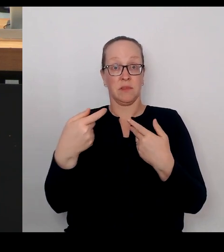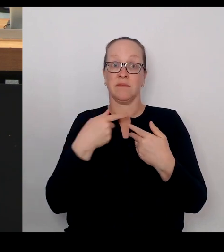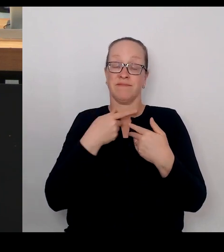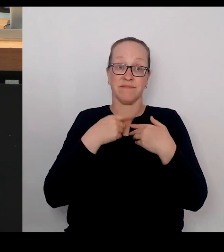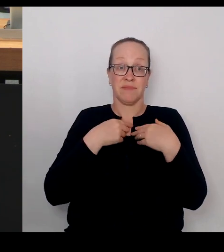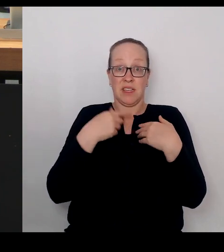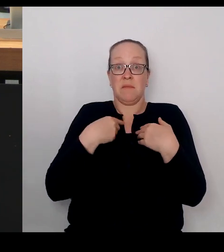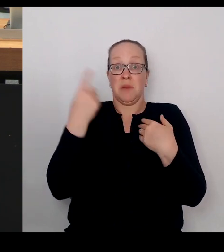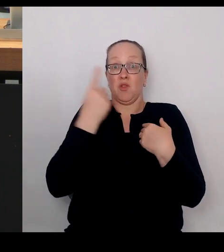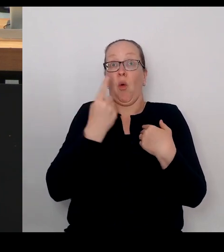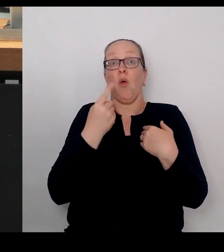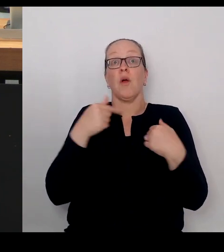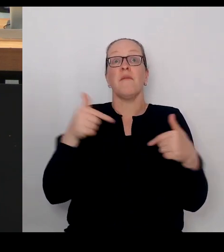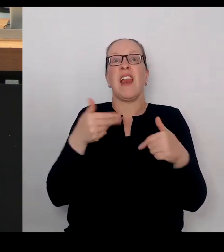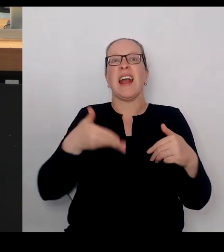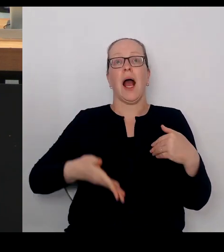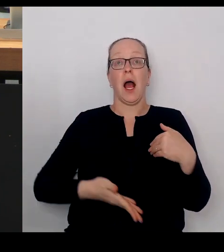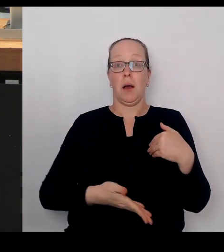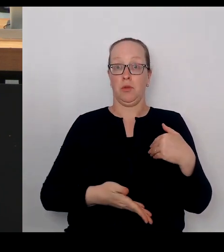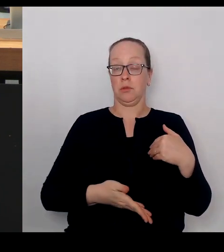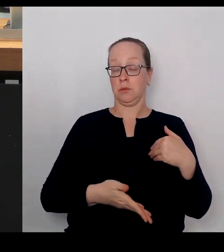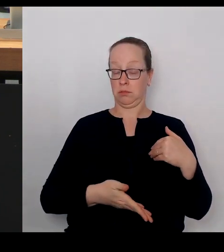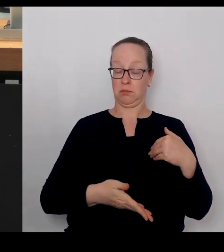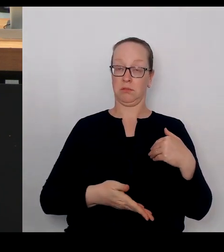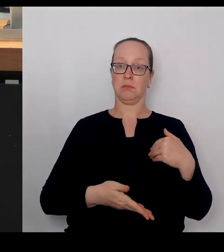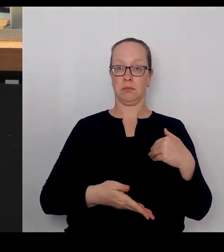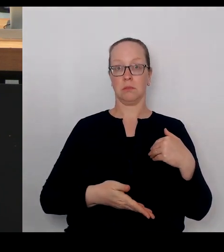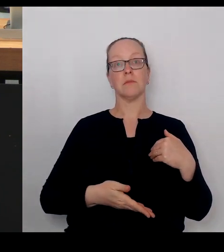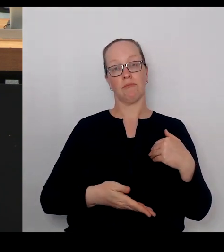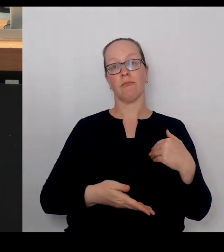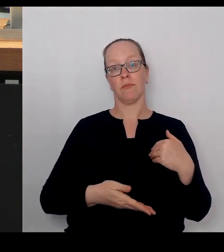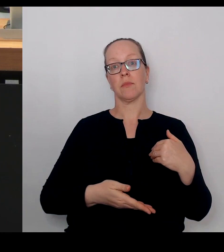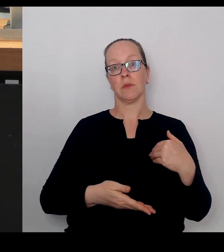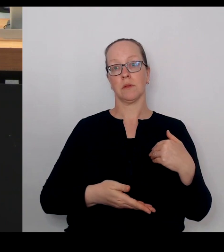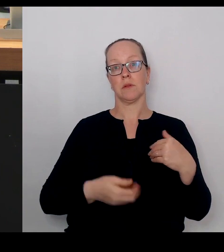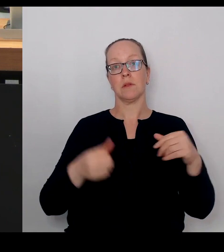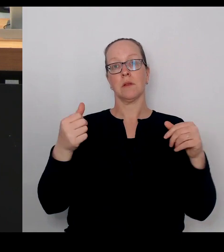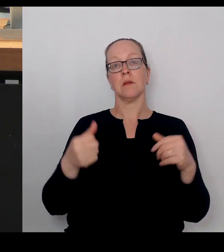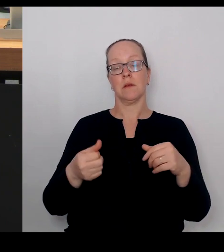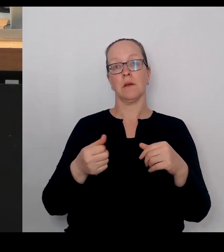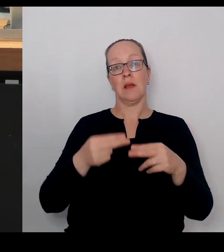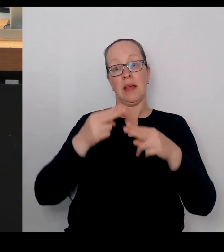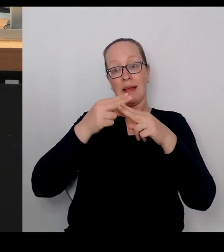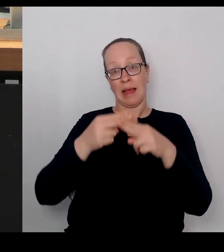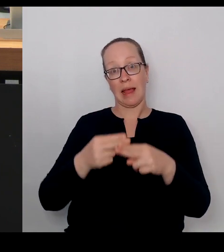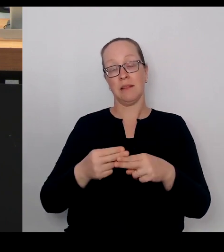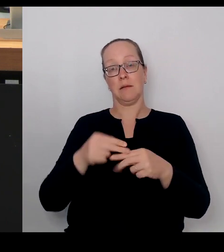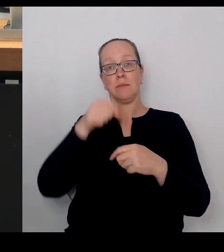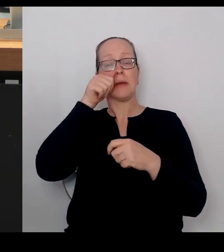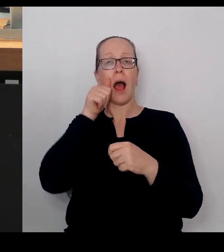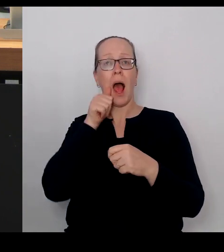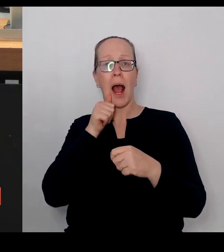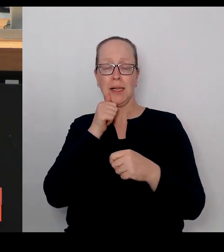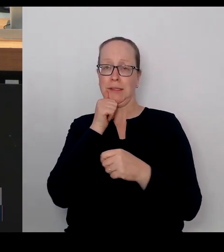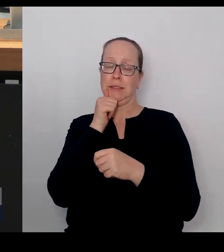ihren wohlverdienten Lebensabend in Würde zu verbringen. Ich finde, das darf nicht sein. Es ist unsere Aufgabe als Politik,